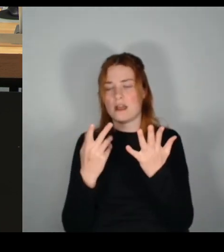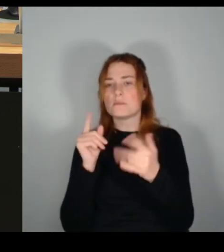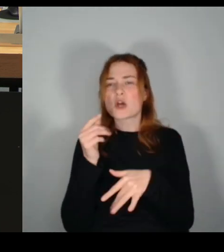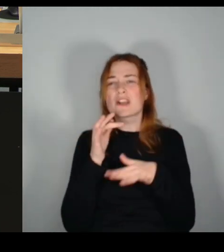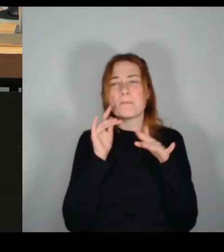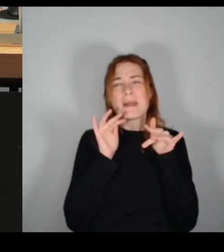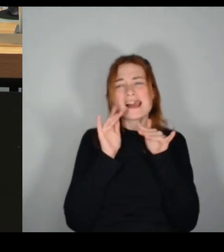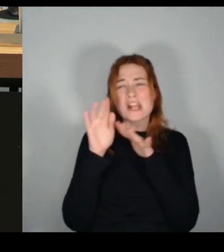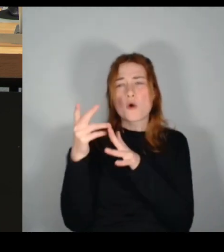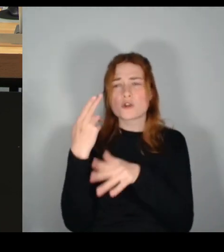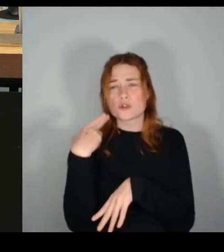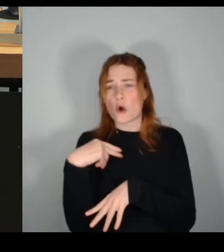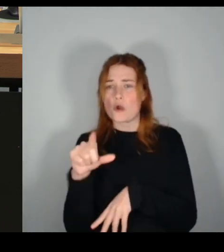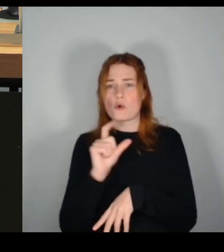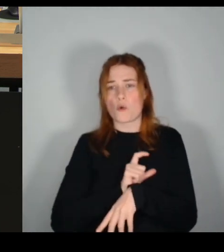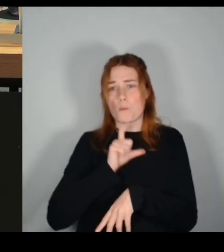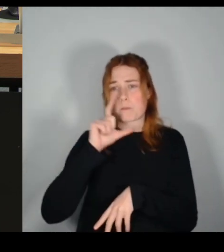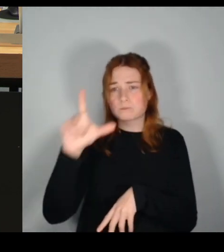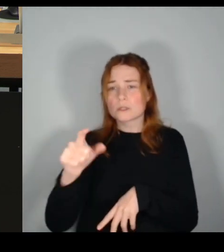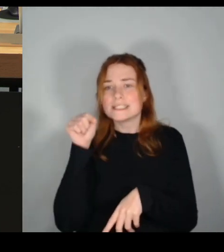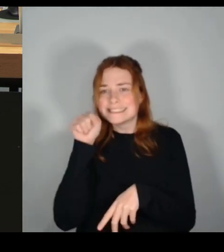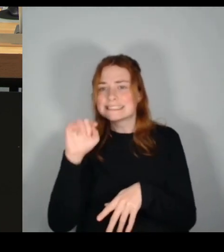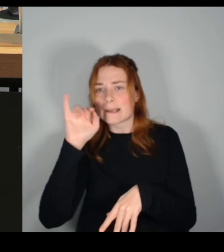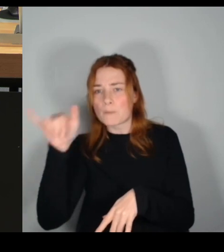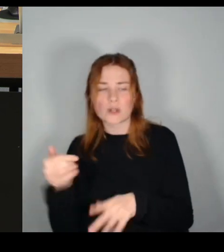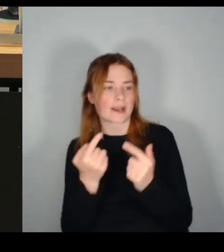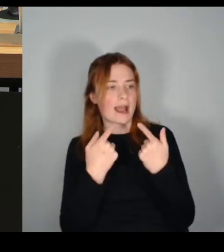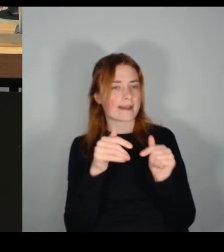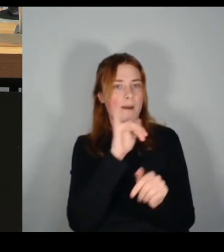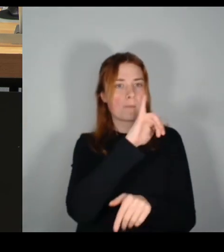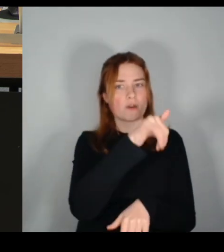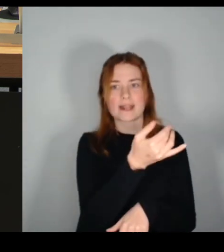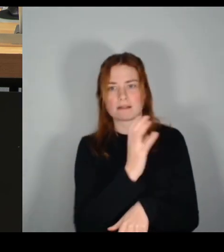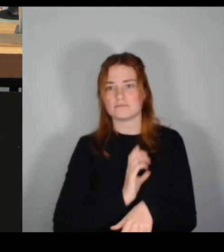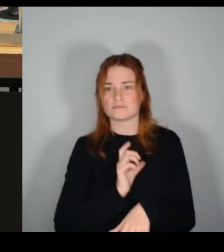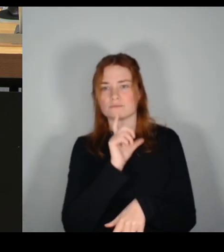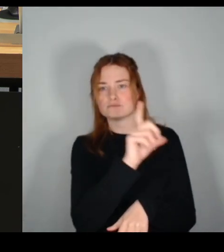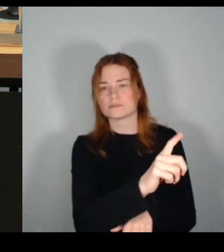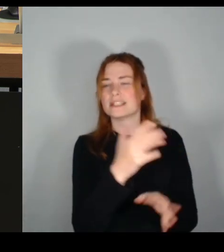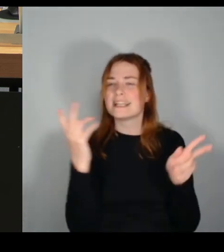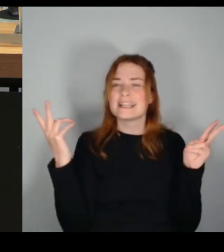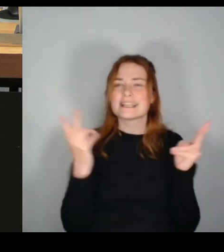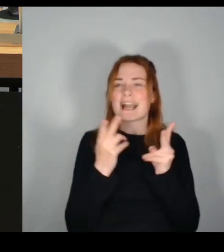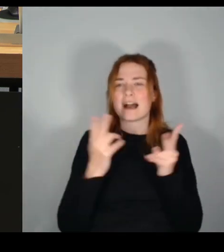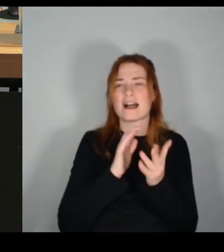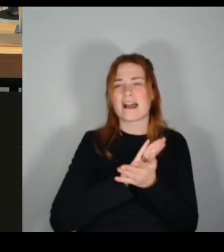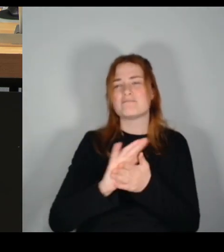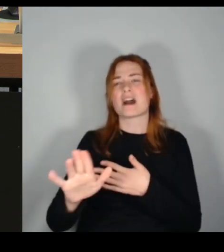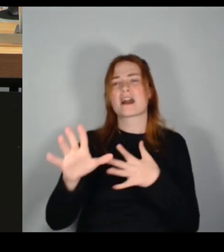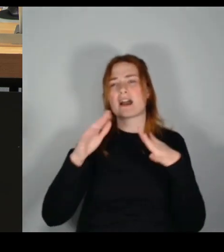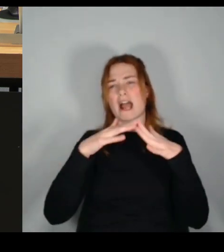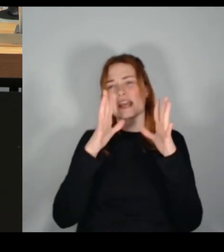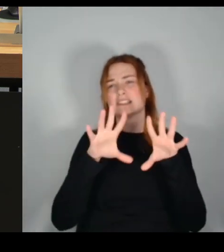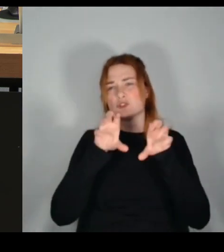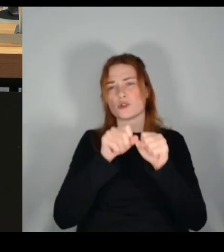Immobilieneigentümer in den Rachen zu werfen und gegen die Wirtschaftlichkeit zu verstoßen, weil wir es anderen Menschen an anderer Stelle versagen müssten.